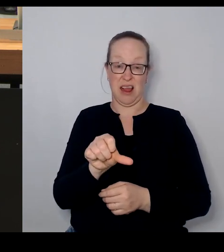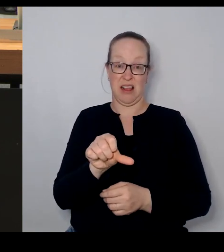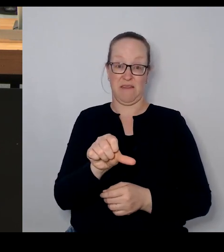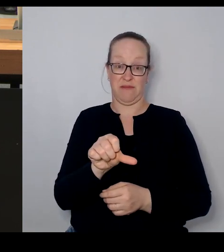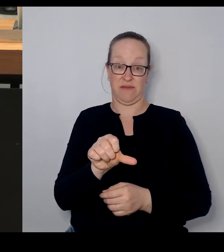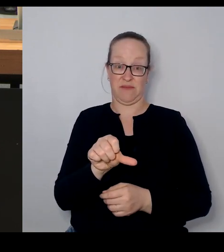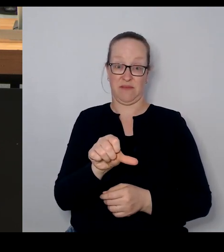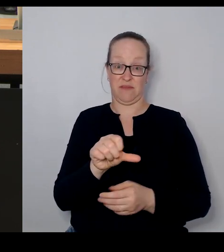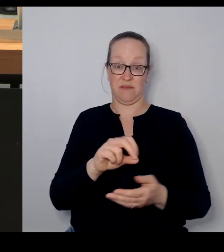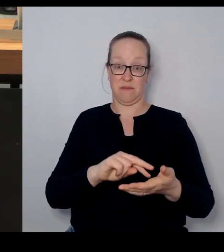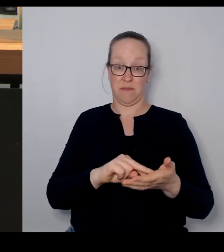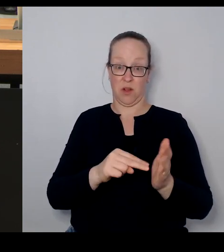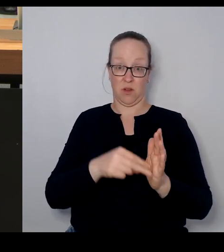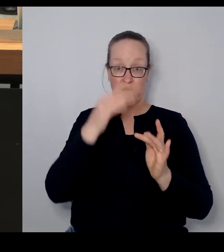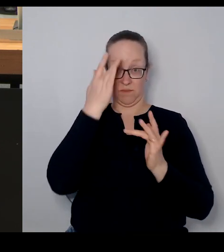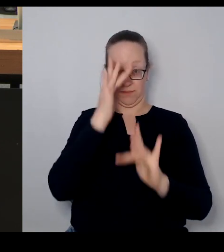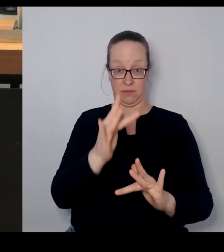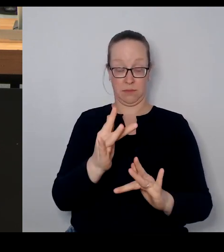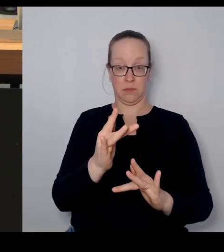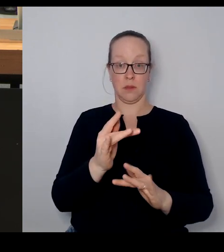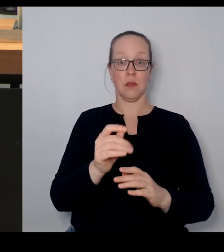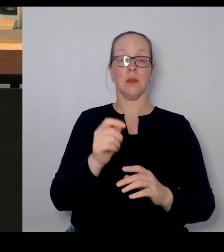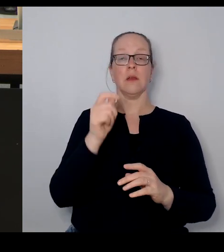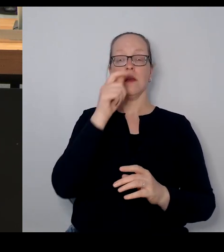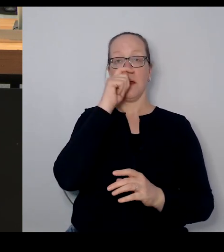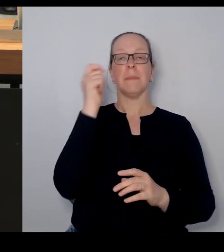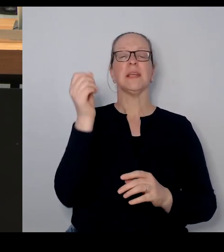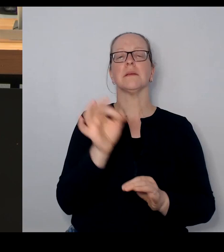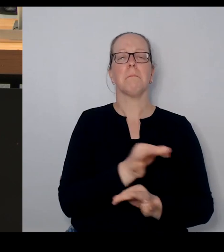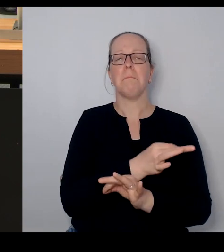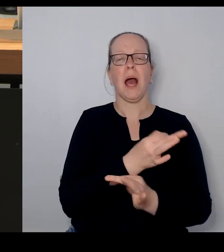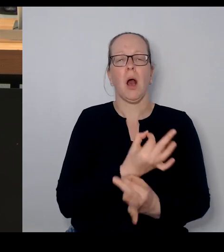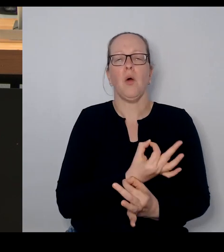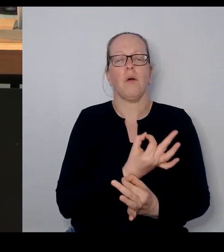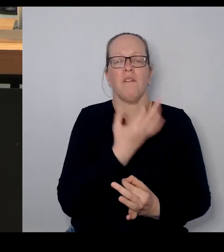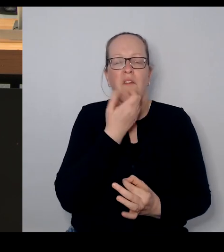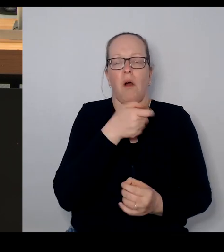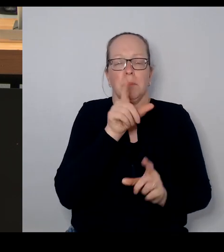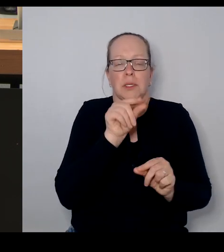sondern dort wird ein offenkundig vorhandenes Problem, das